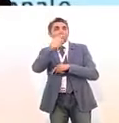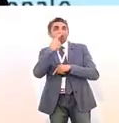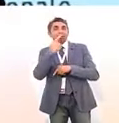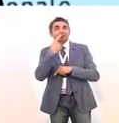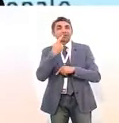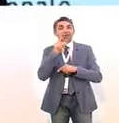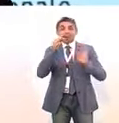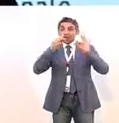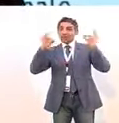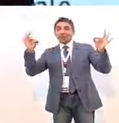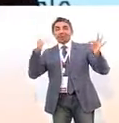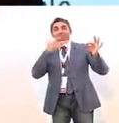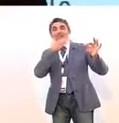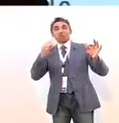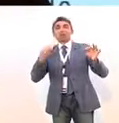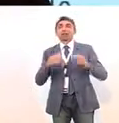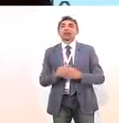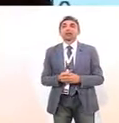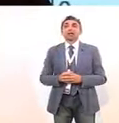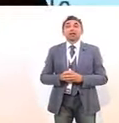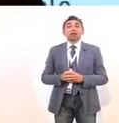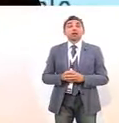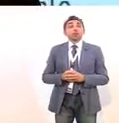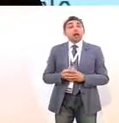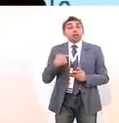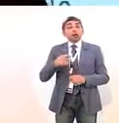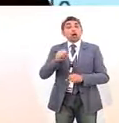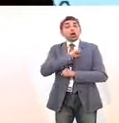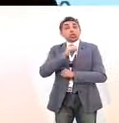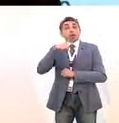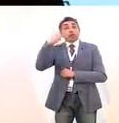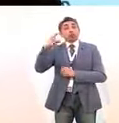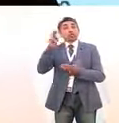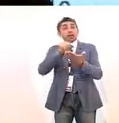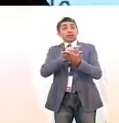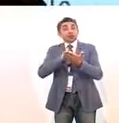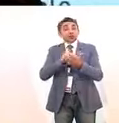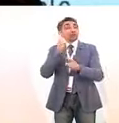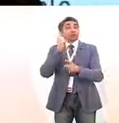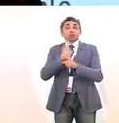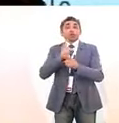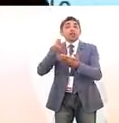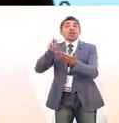frase. Ma credo che per le prossime elezioni siano più importanti i voti dei veti. Il